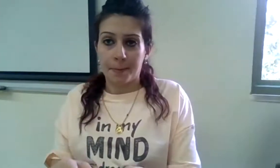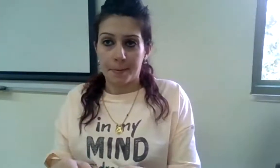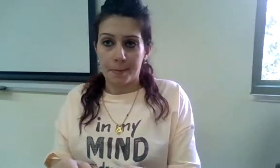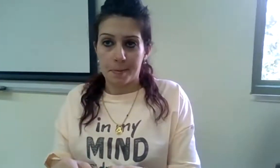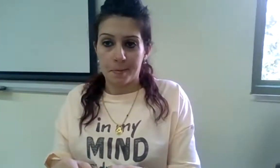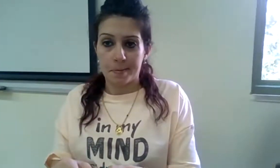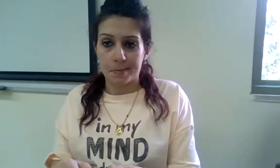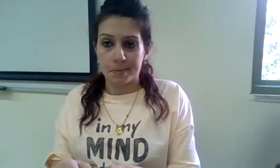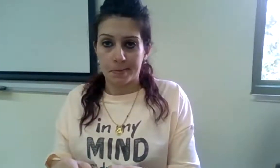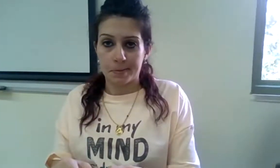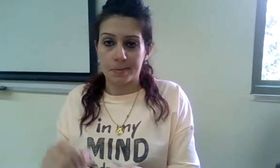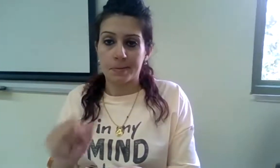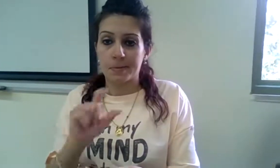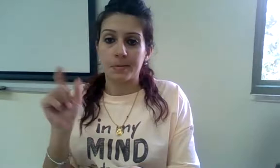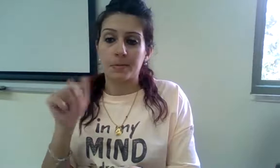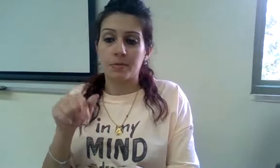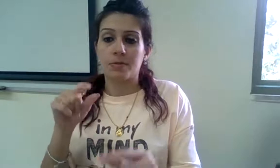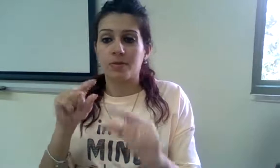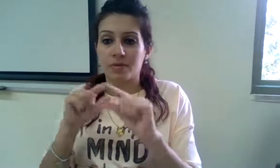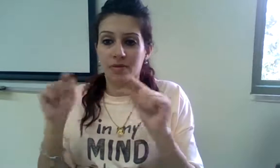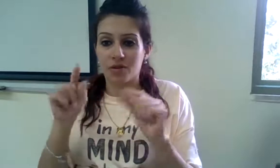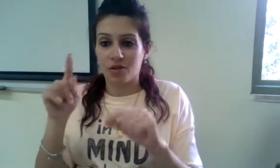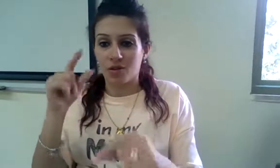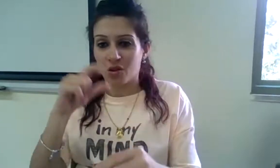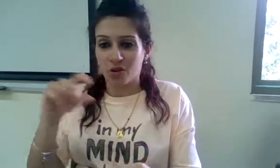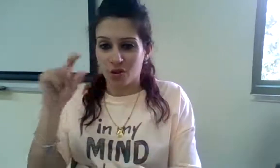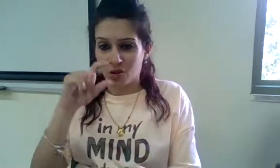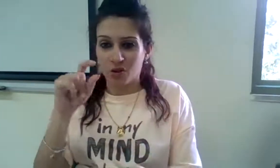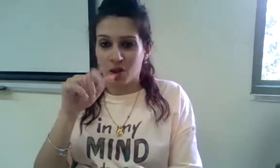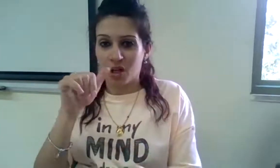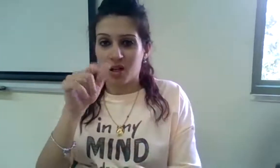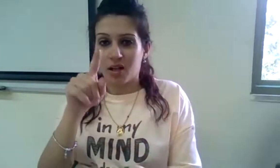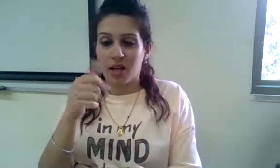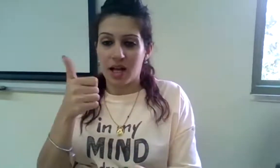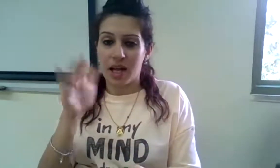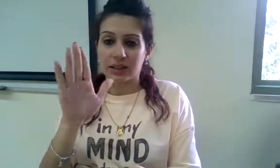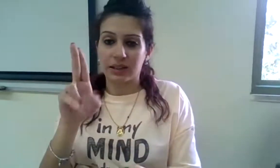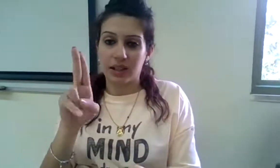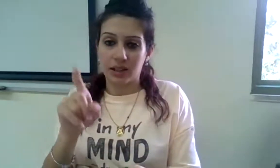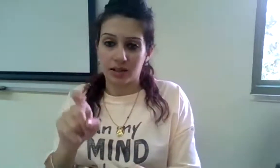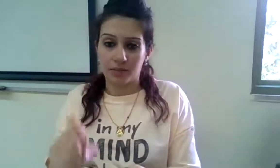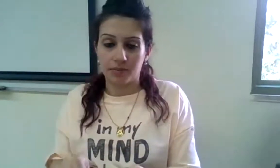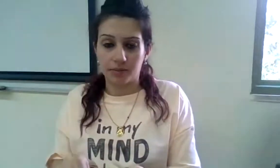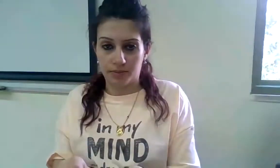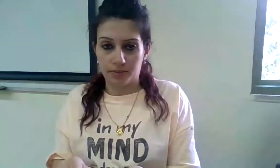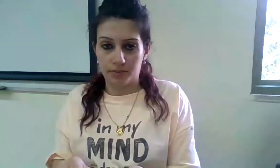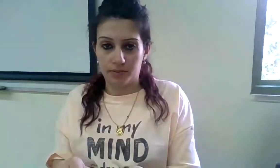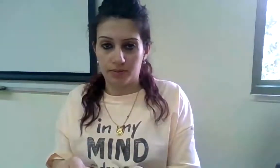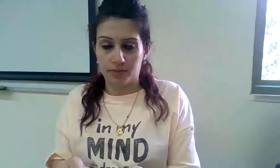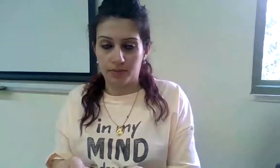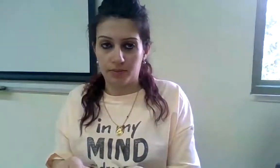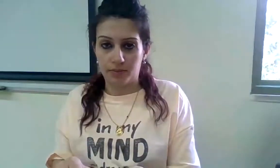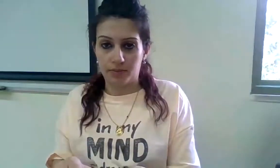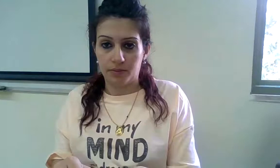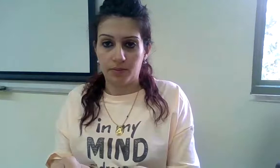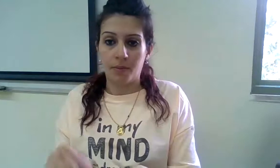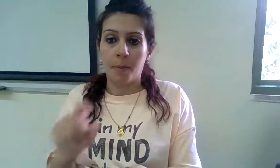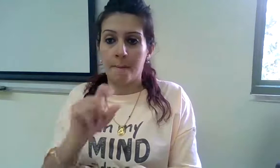ربما نستطيع فسح المجال لإيستر من اجل الإجابة على ذلك السؤال وربما يمكنها